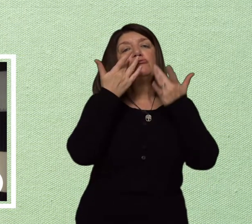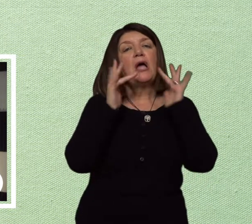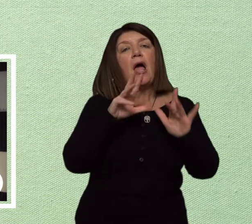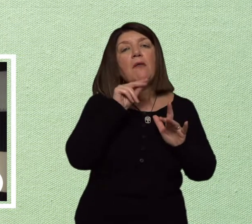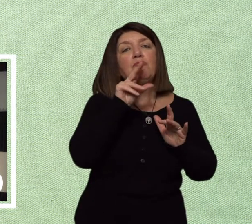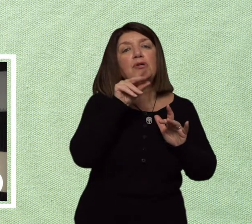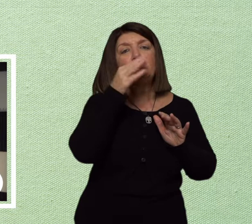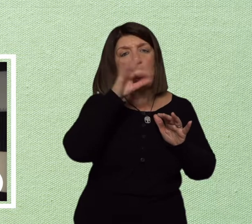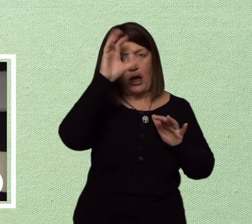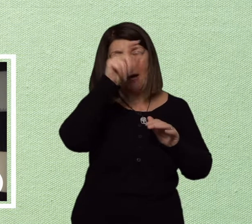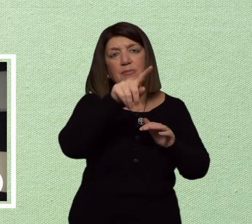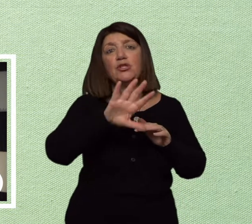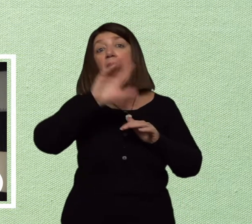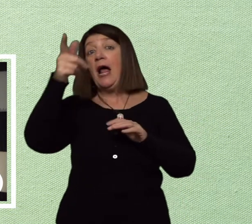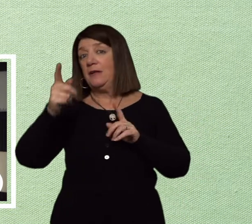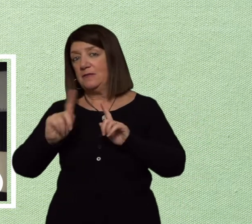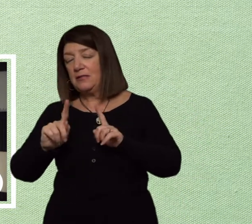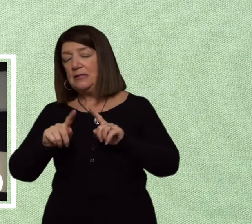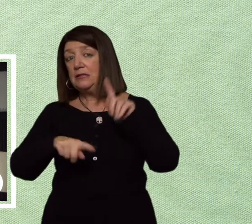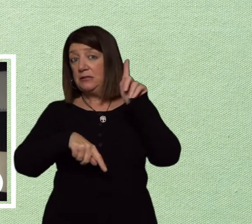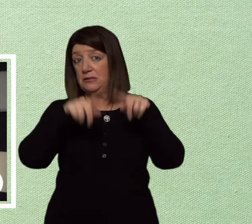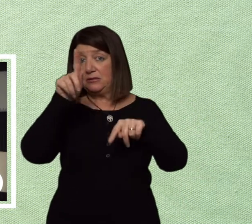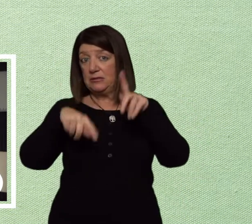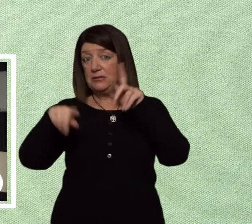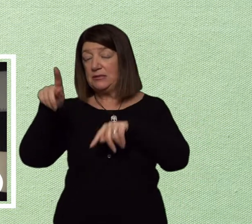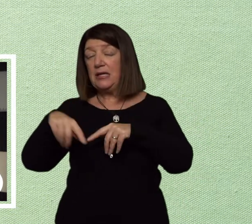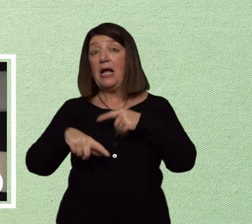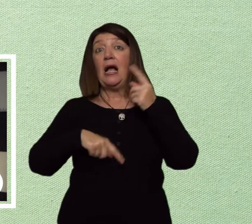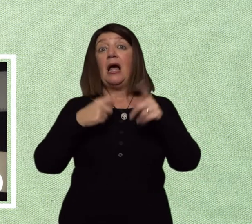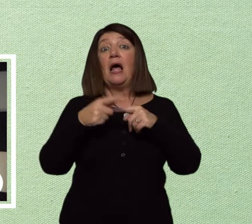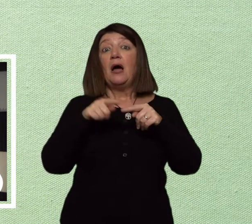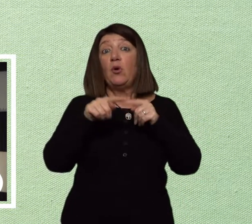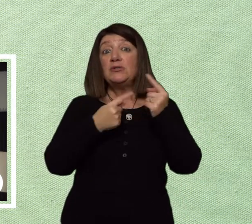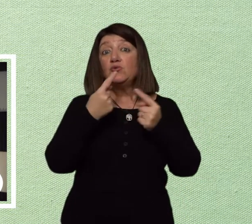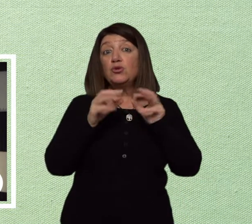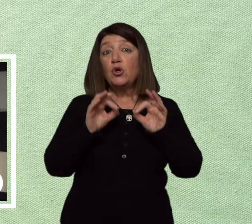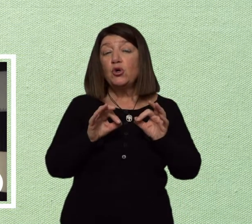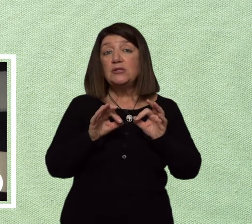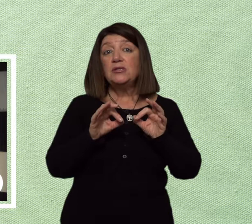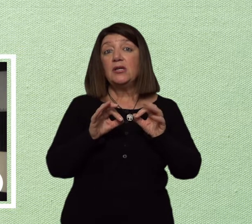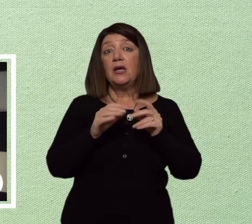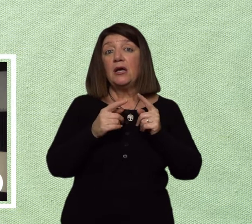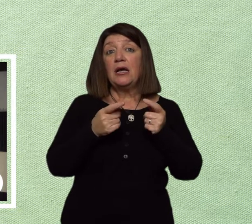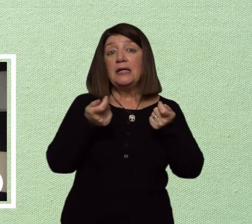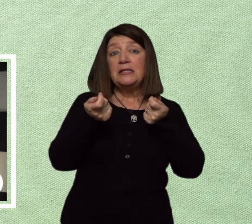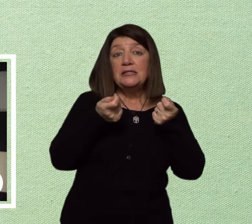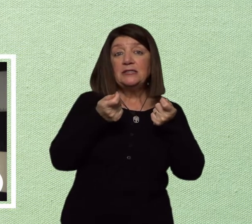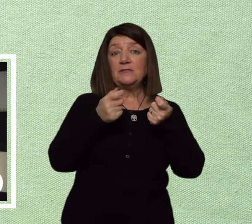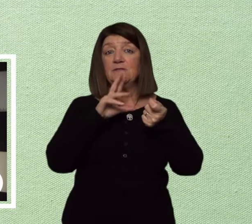a questo si sovrappone una situazione di ingestibilità, di non collaboratività nel